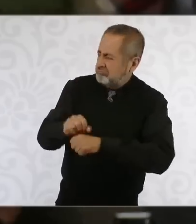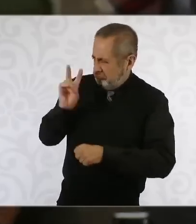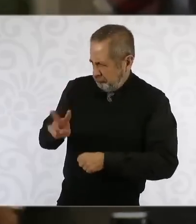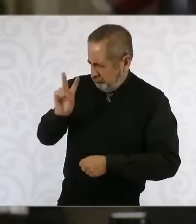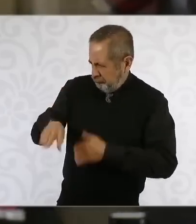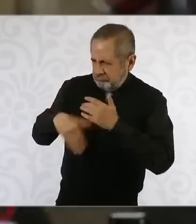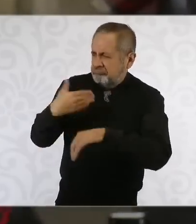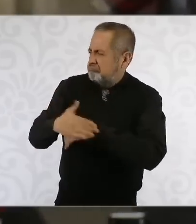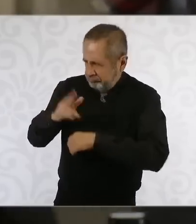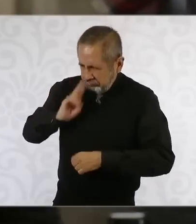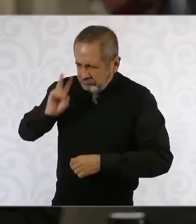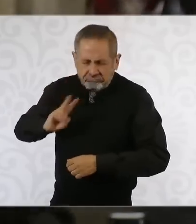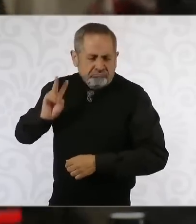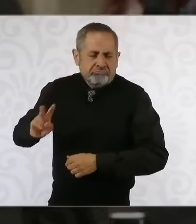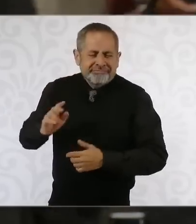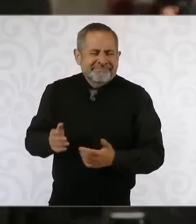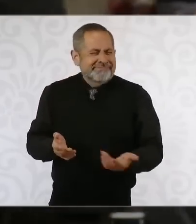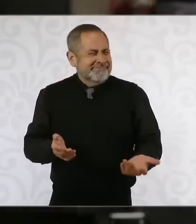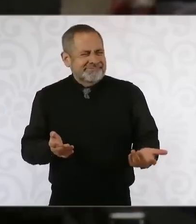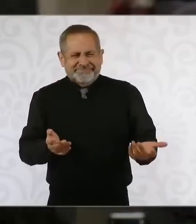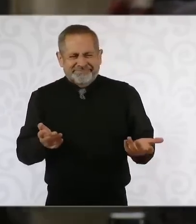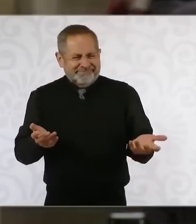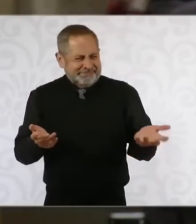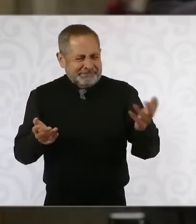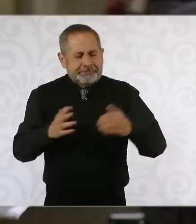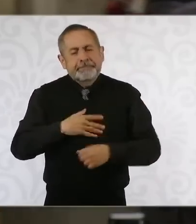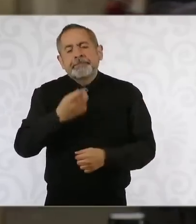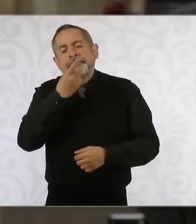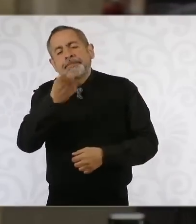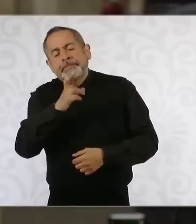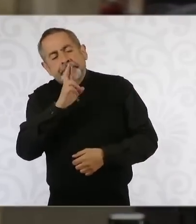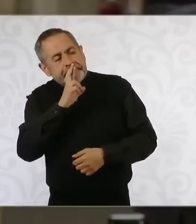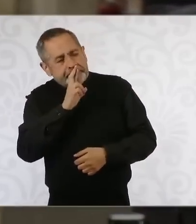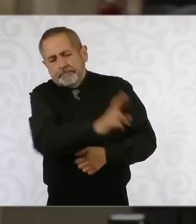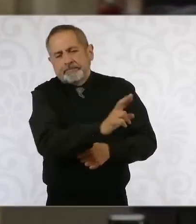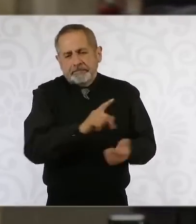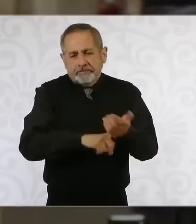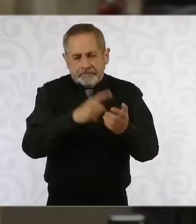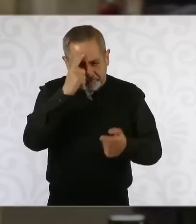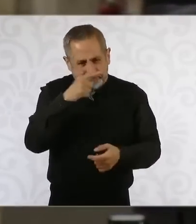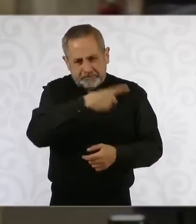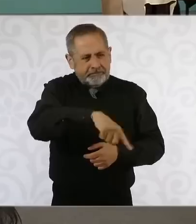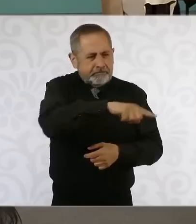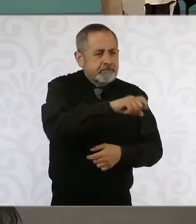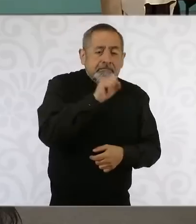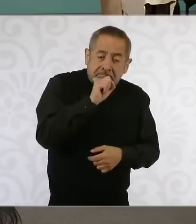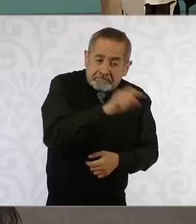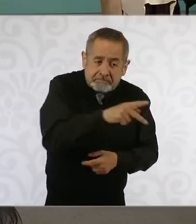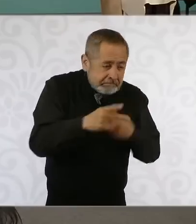ante este concreto eh presidenta Y si usted ve la misma narrativa que se está generando en torno a